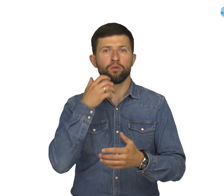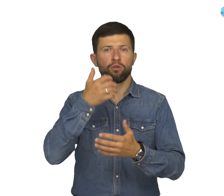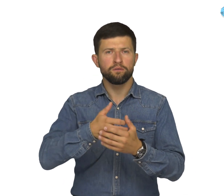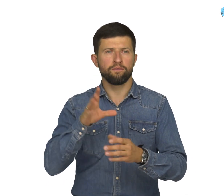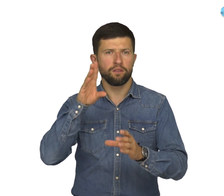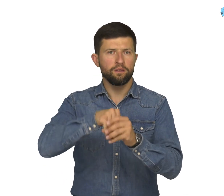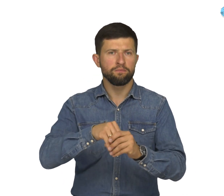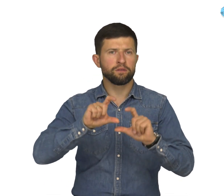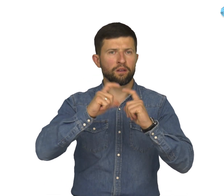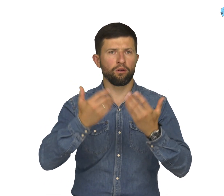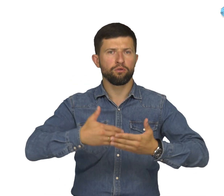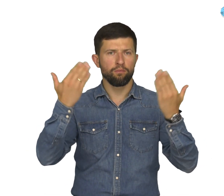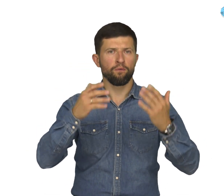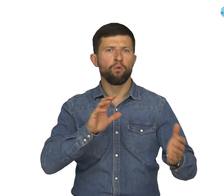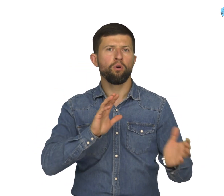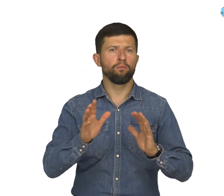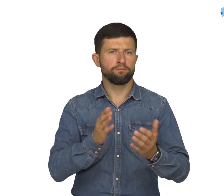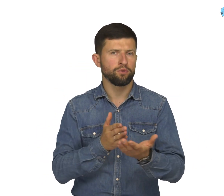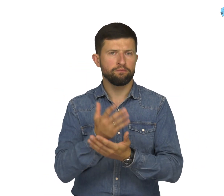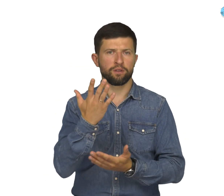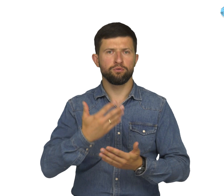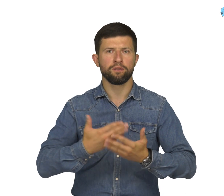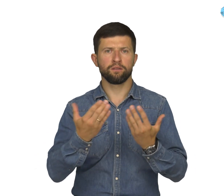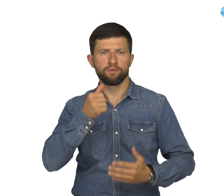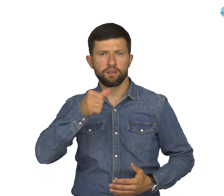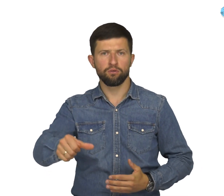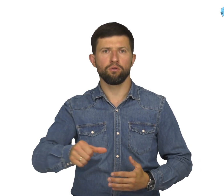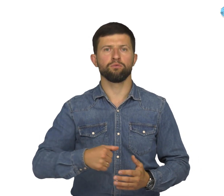i korzysta w niej z całodobowej opieki przez więcej niż 5 dni w tygodniu;